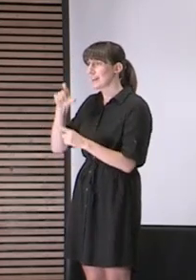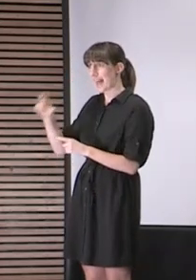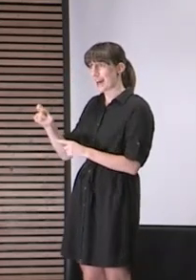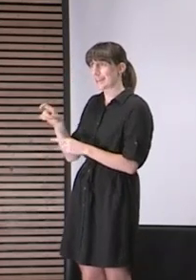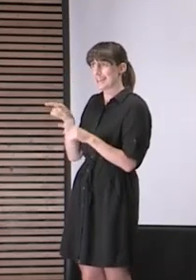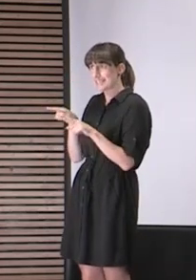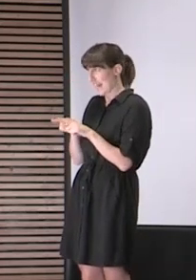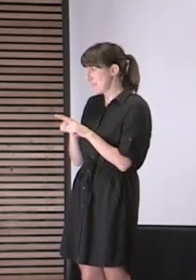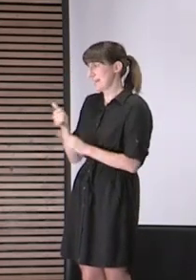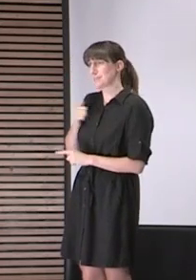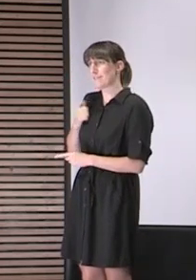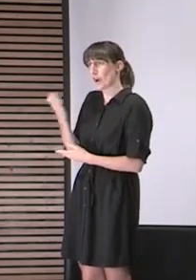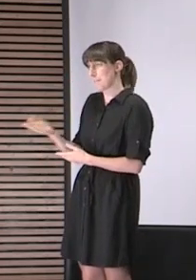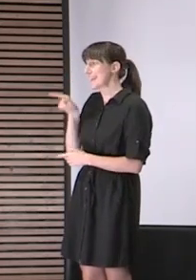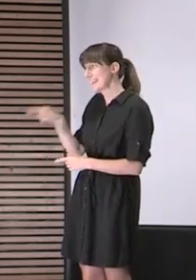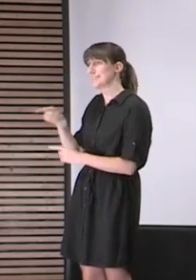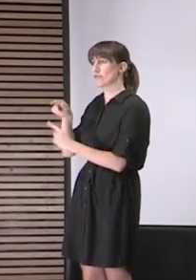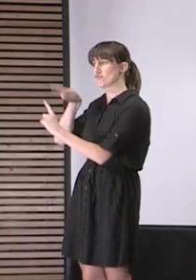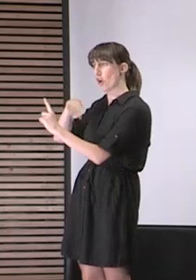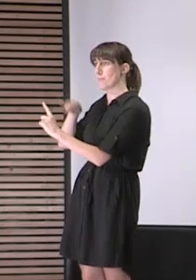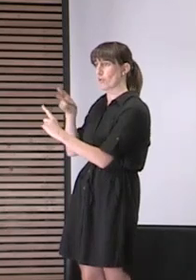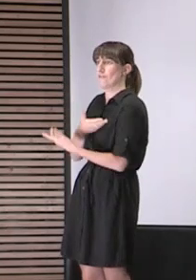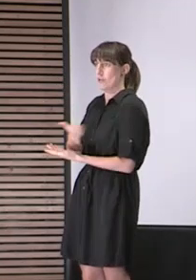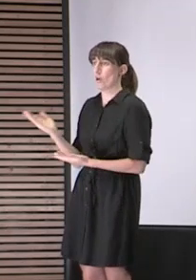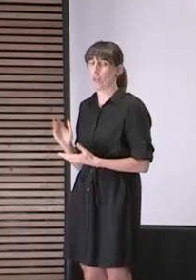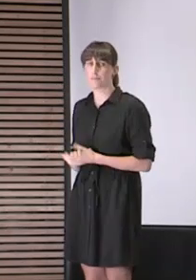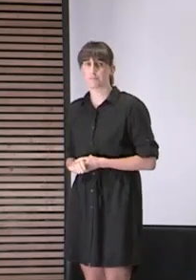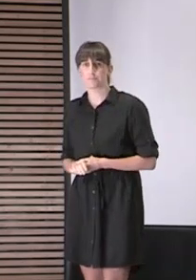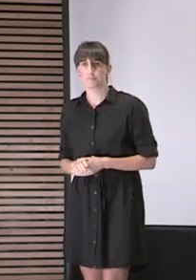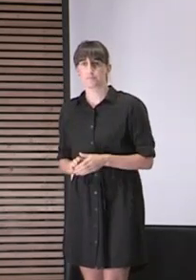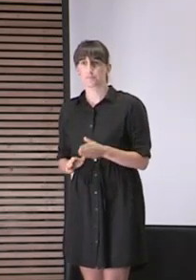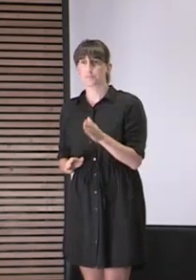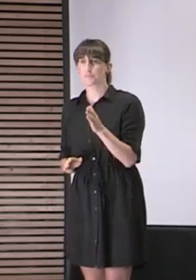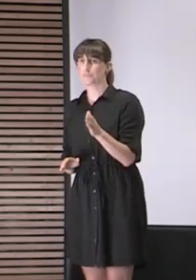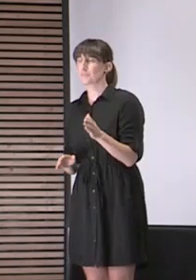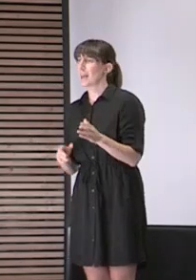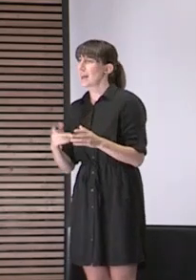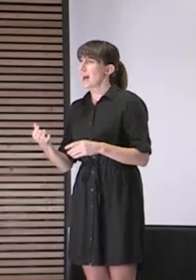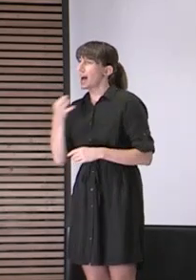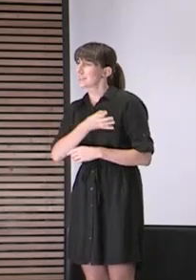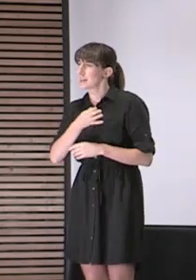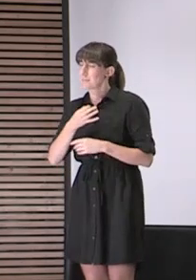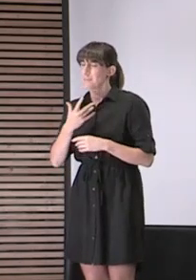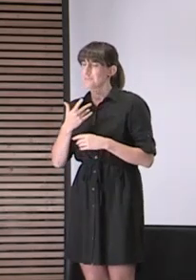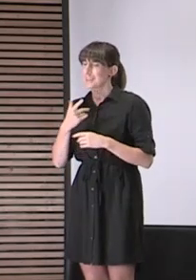queremos una situación en la que las personas participen en ejercicios riesgosos, por ejemplo, provoque llamadas o llamadas innecesarias en nuestros servicios de primera línea. Nada de eso quiere eso.